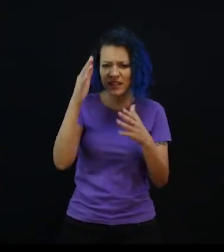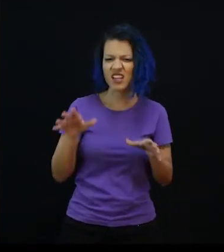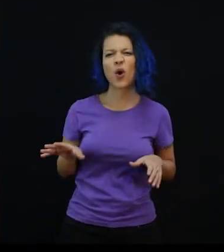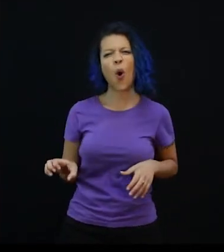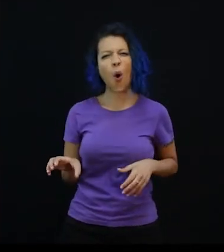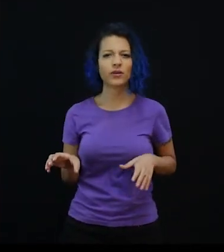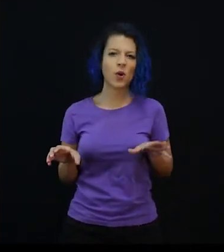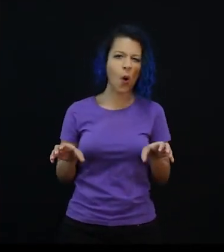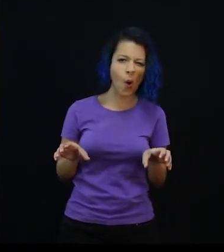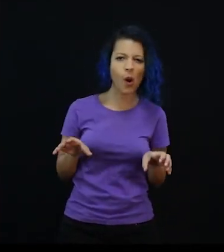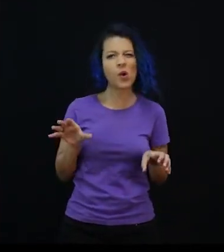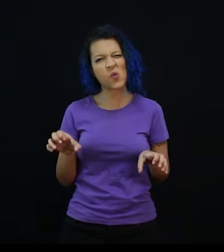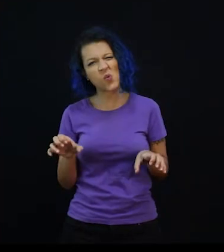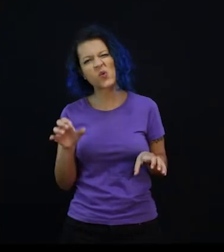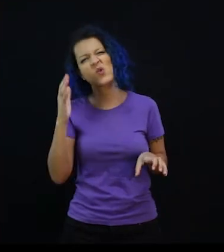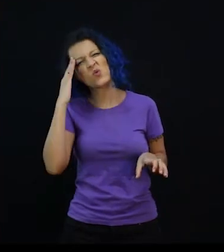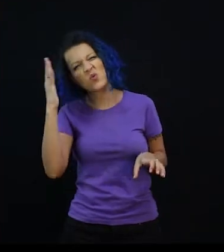Todos os porquinhos vão agradecer.